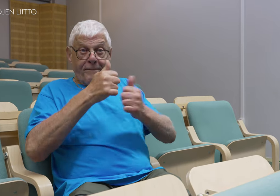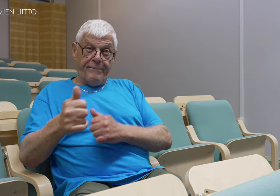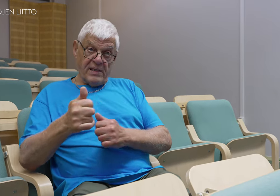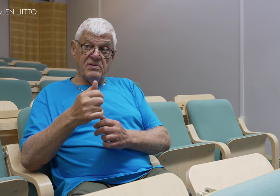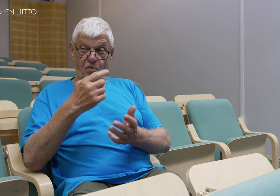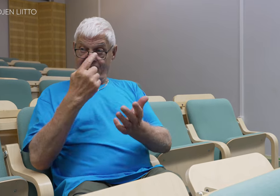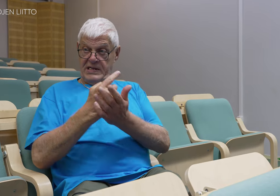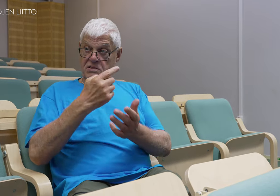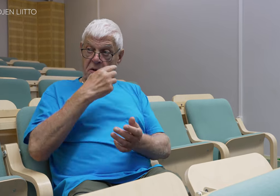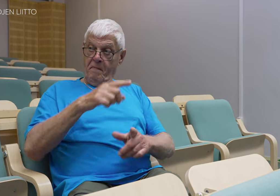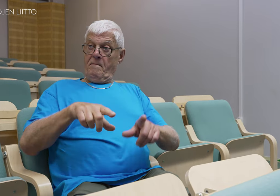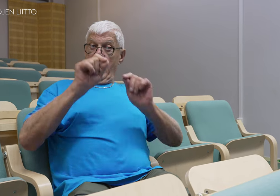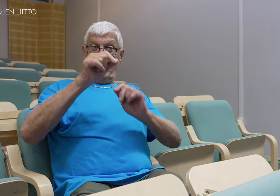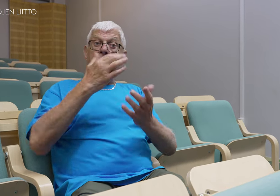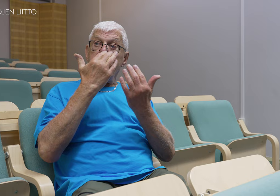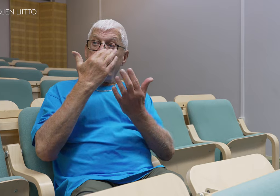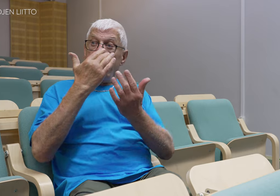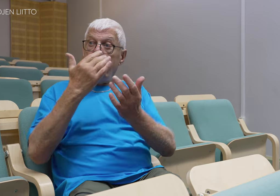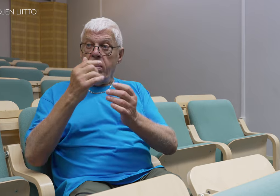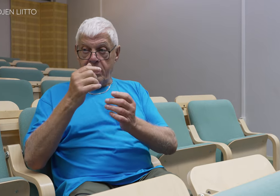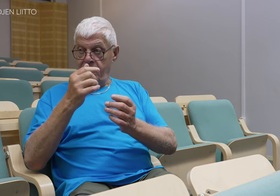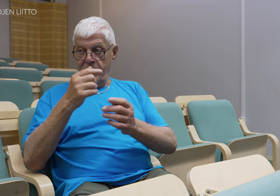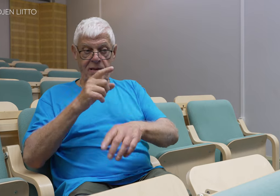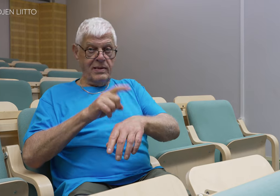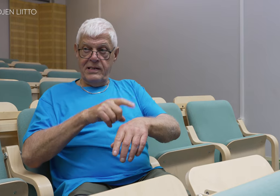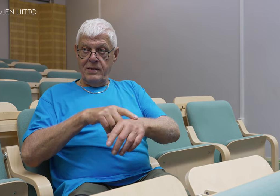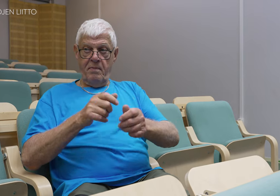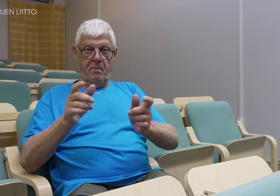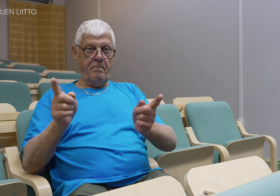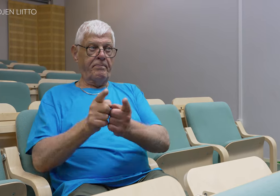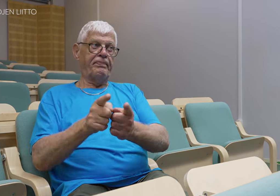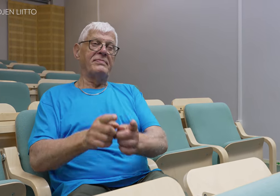Toivottavasti kuitenkin, koska aika ei vain riitä kaikkiin juttuihin.